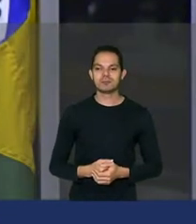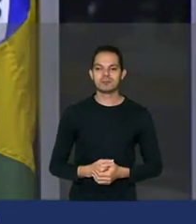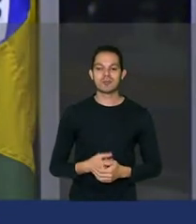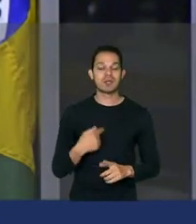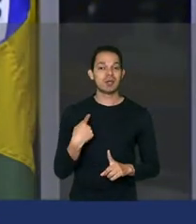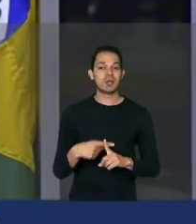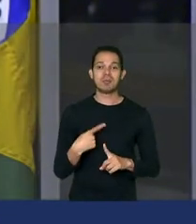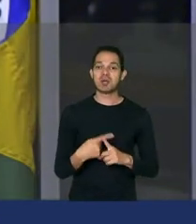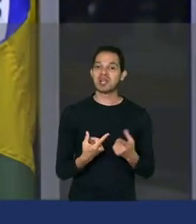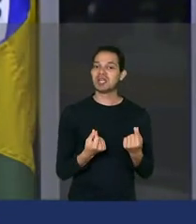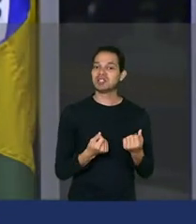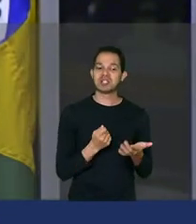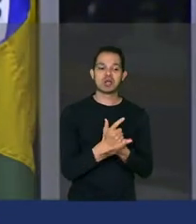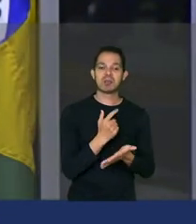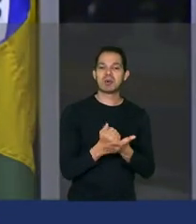SEPARADO DE UM PRATO DE COMIDA PELA PROFUNDA DESIGUALDADE